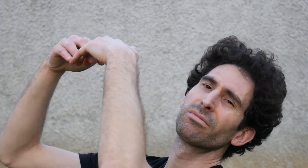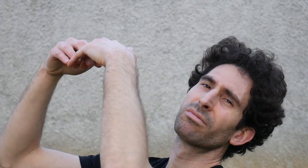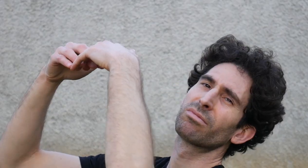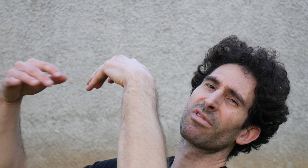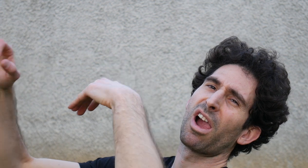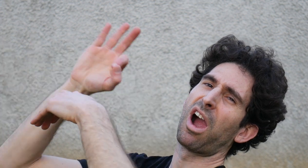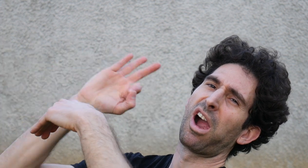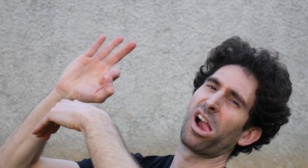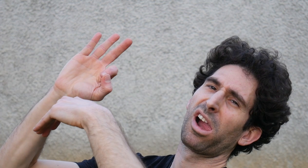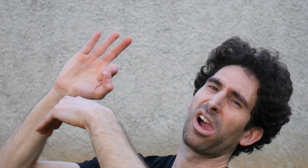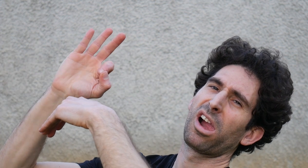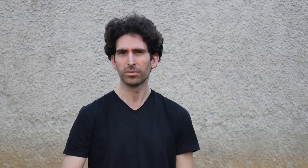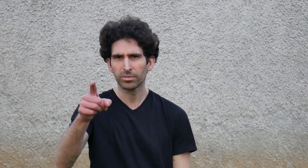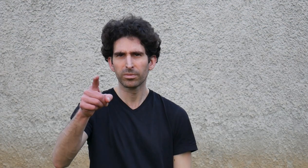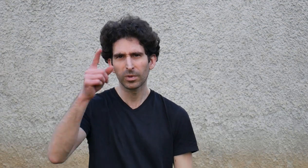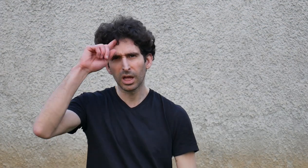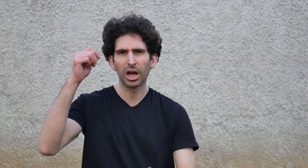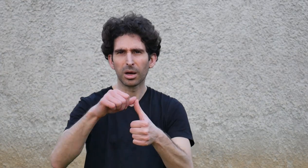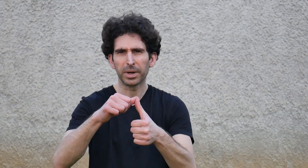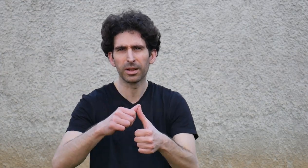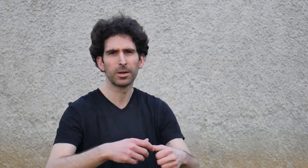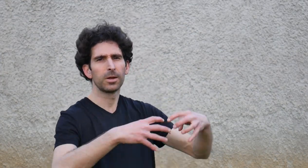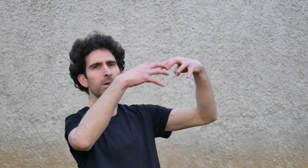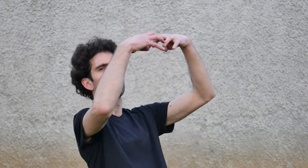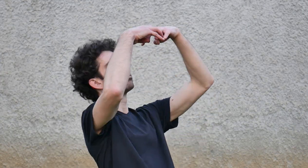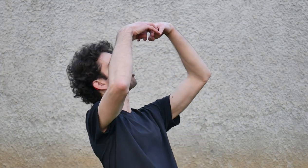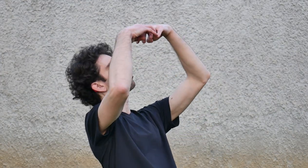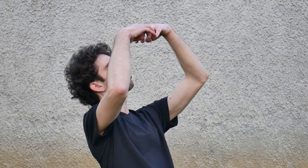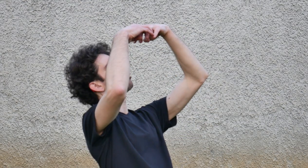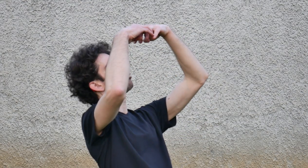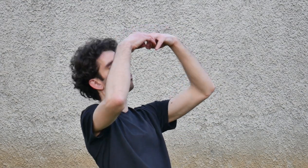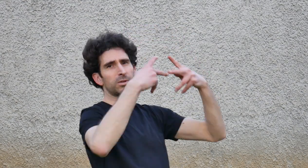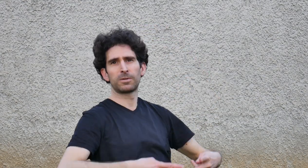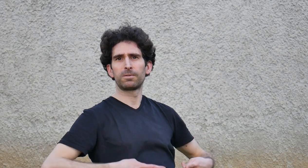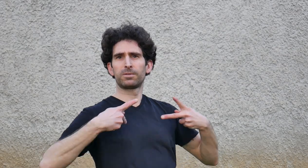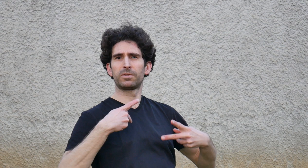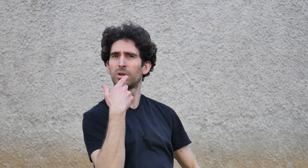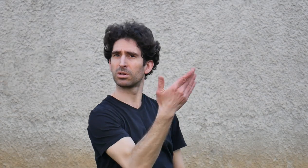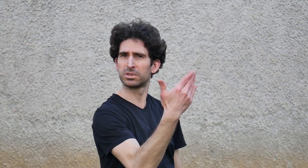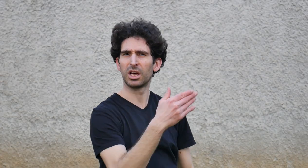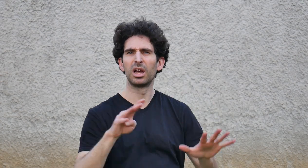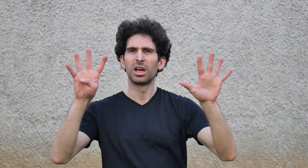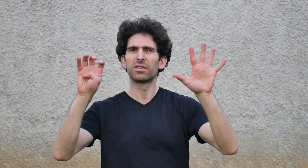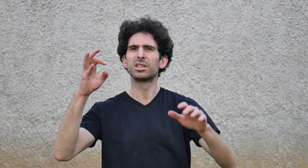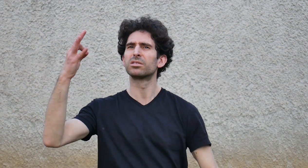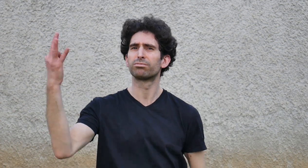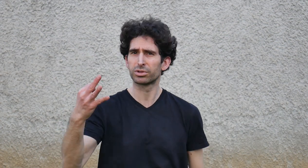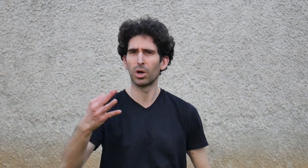Tout bénef pour Bibi ! Rappelle-toi. Les paresseux sont suspendus dans les arbres à 90%